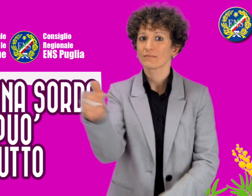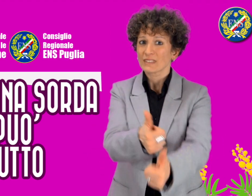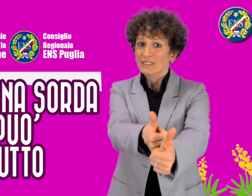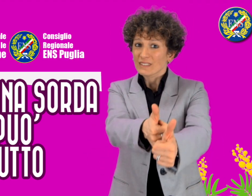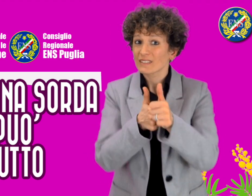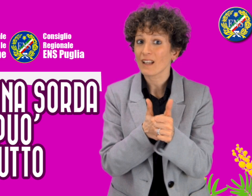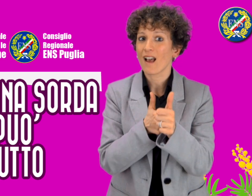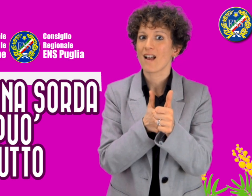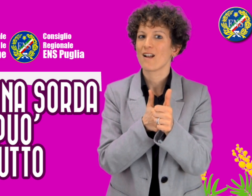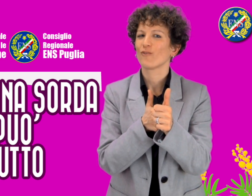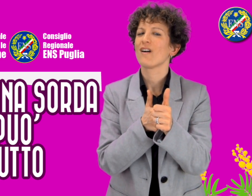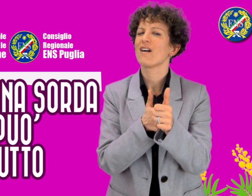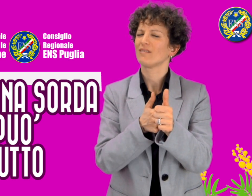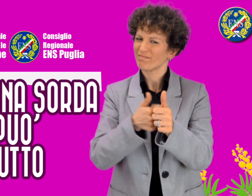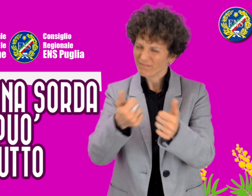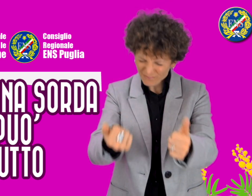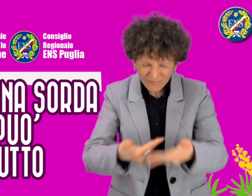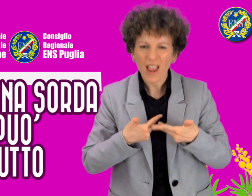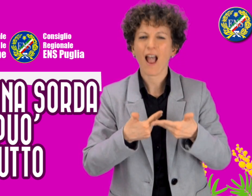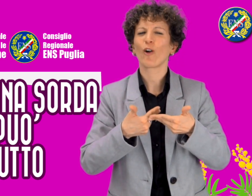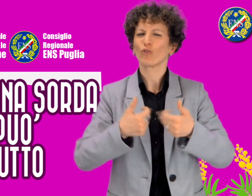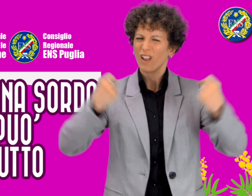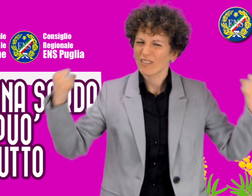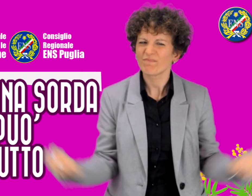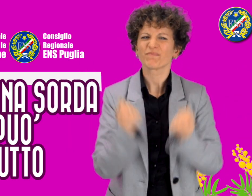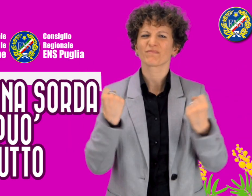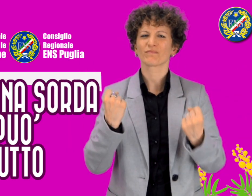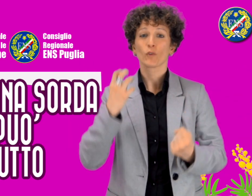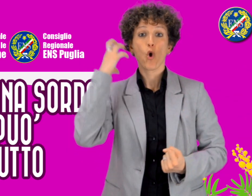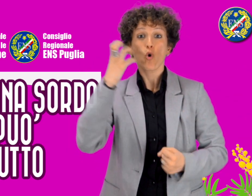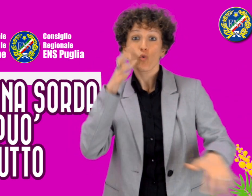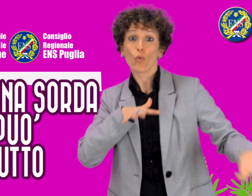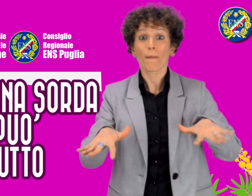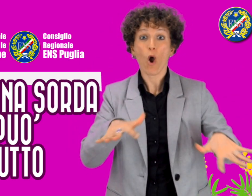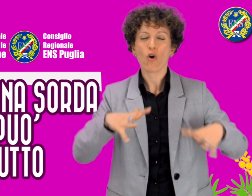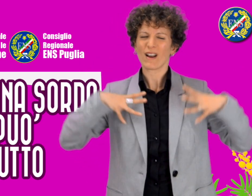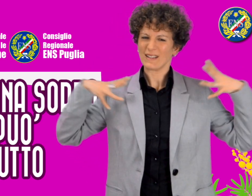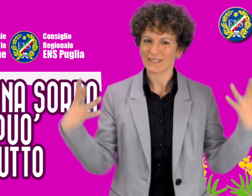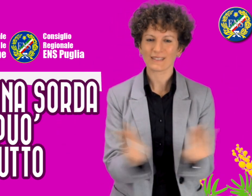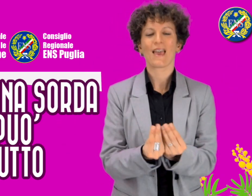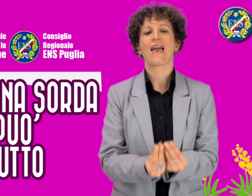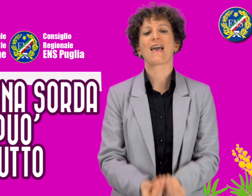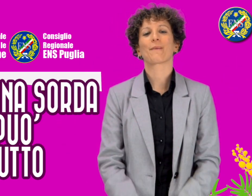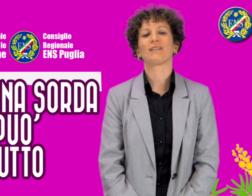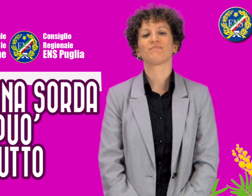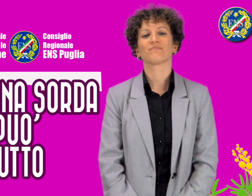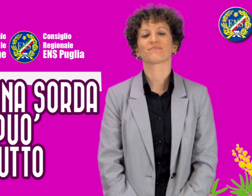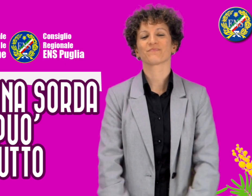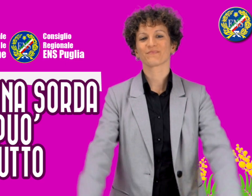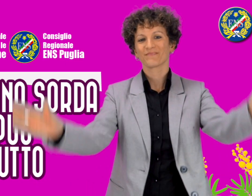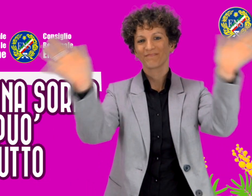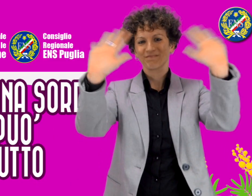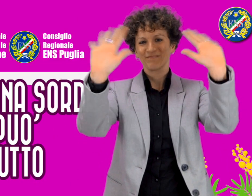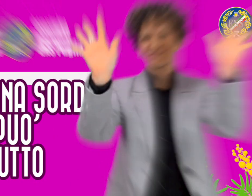Seguiteci, sosteneteci, facciamo rumore e mobilitiamoci insieme!